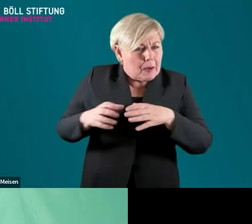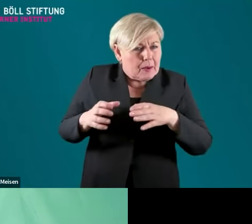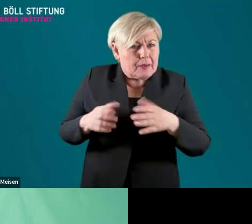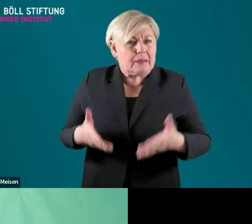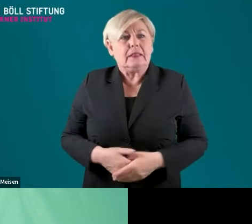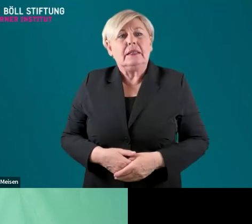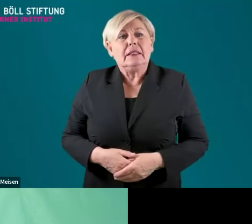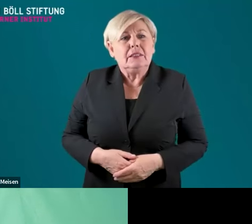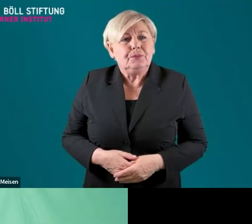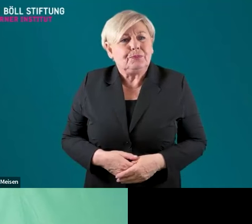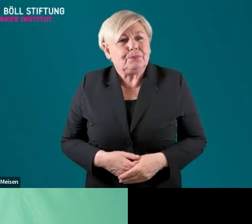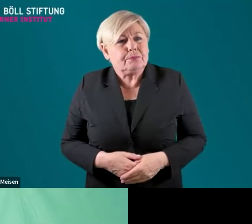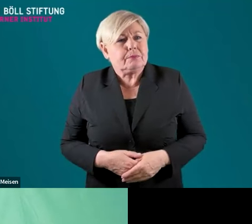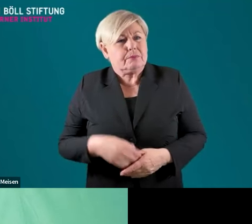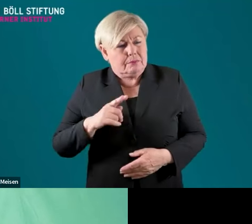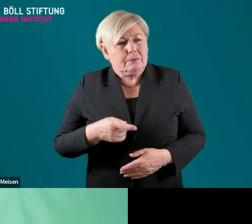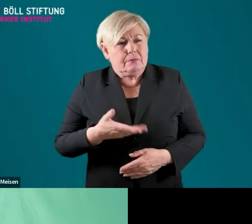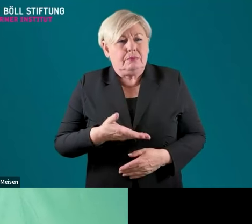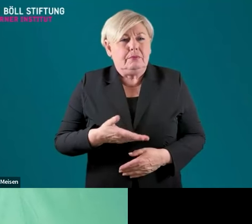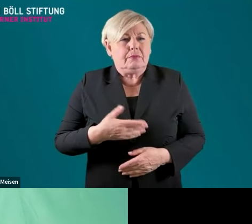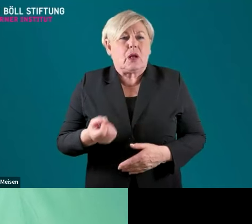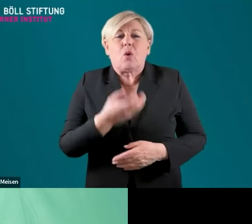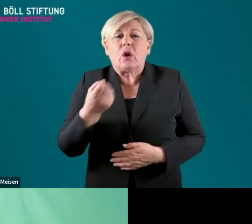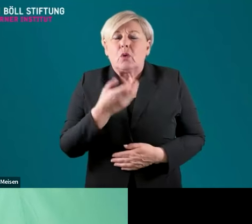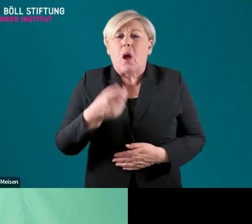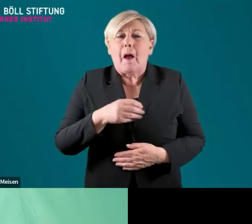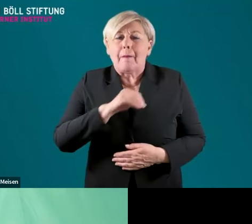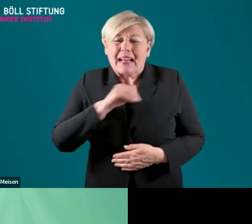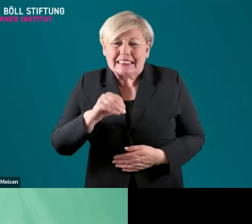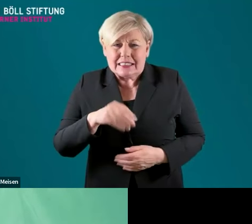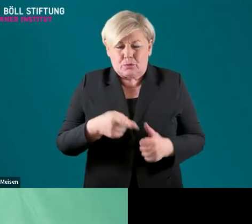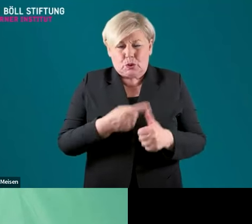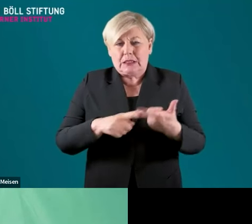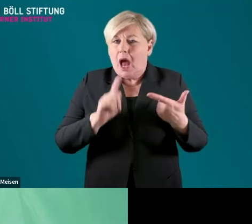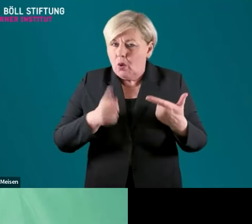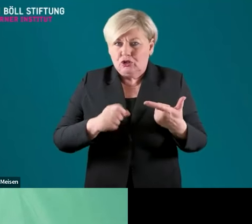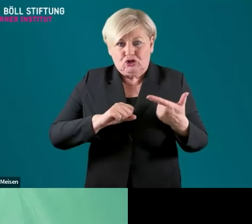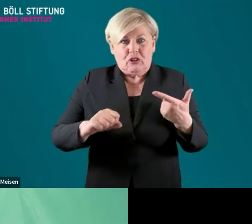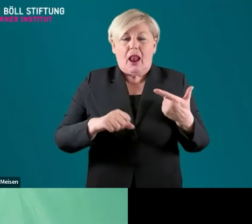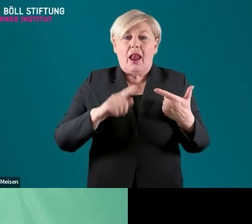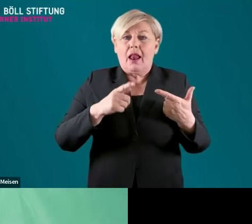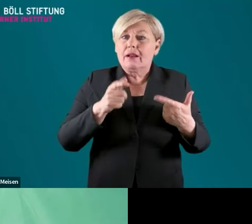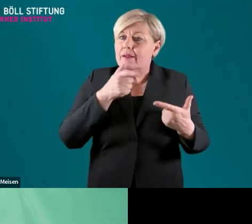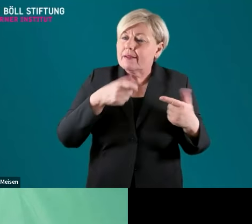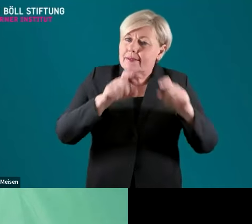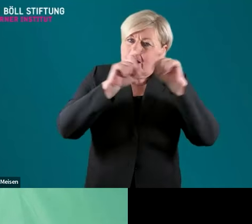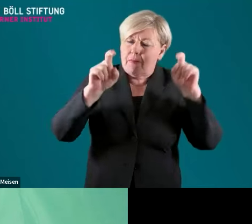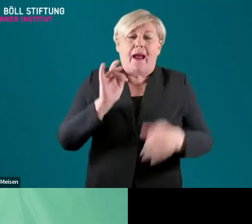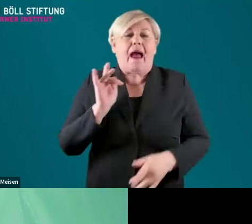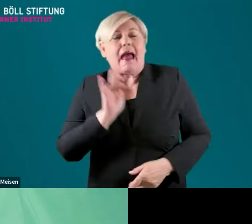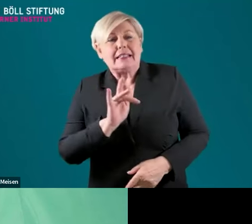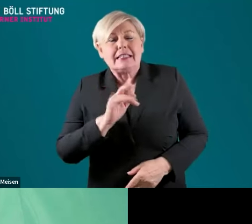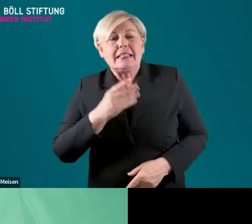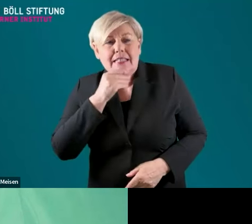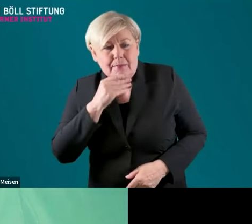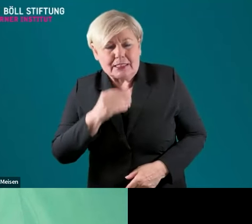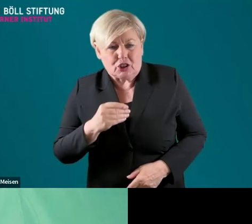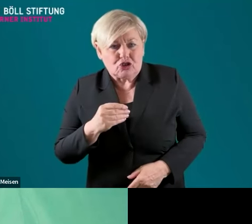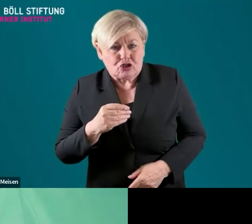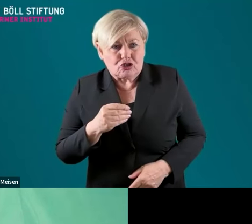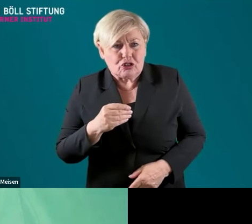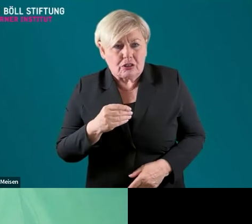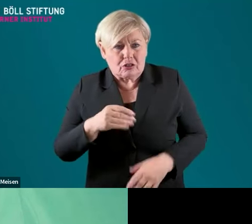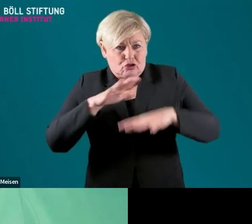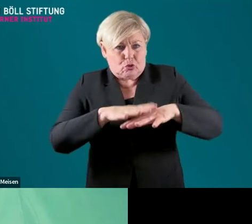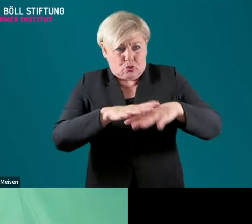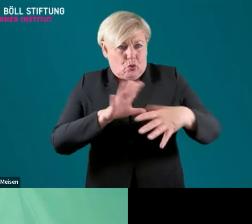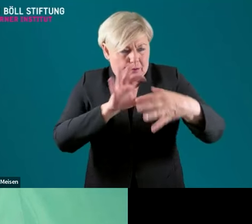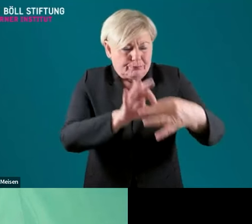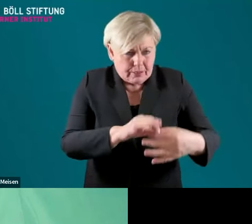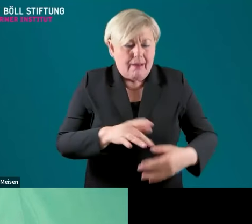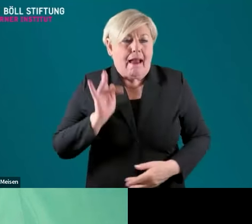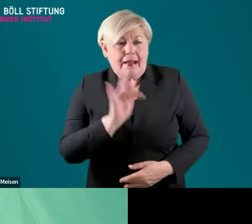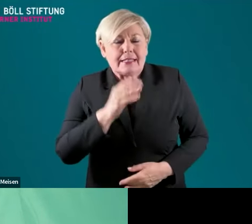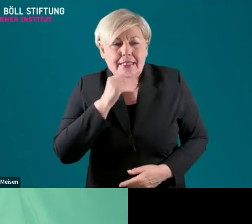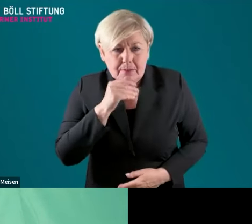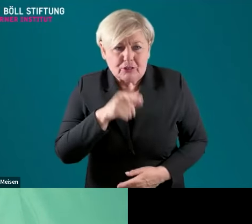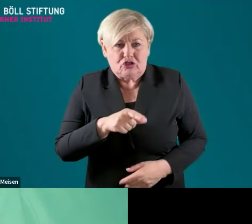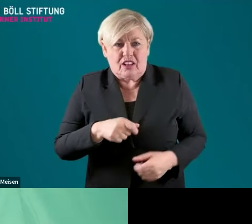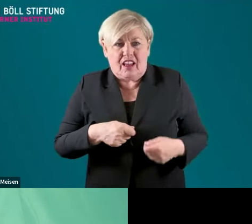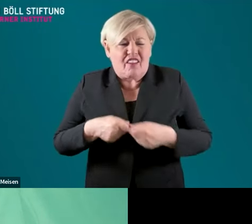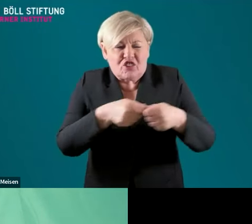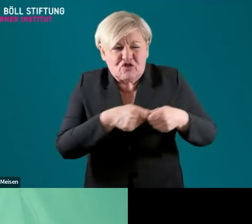Und da kommt dann der Begriff des Kulturmarxismus. Und sehr schnell ist man dann eben auch bei antisemitischen Strukturen, antisemitischen Verschwörungsideologien.